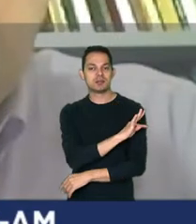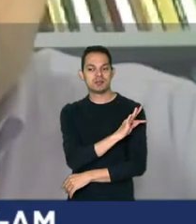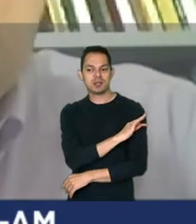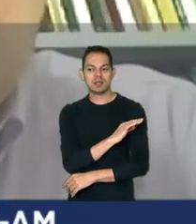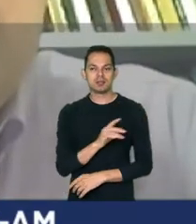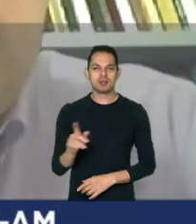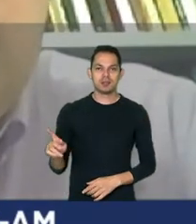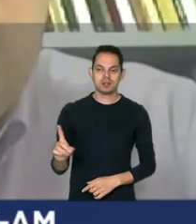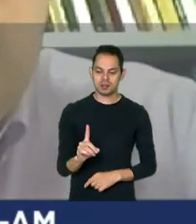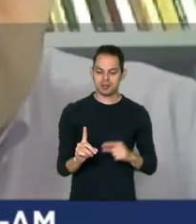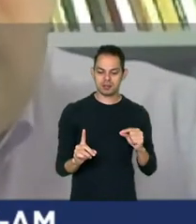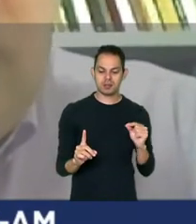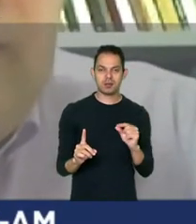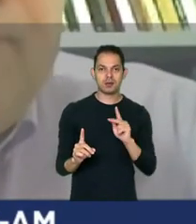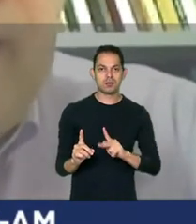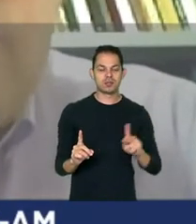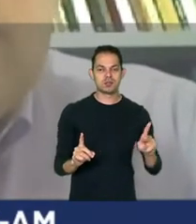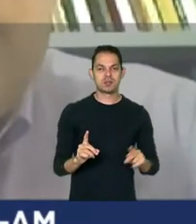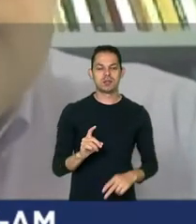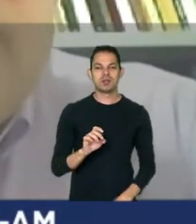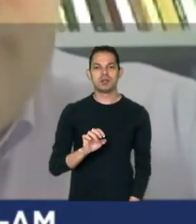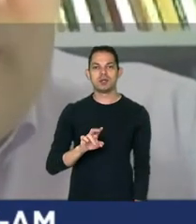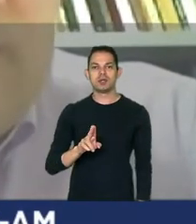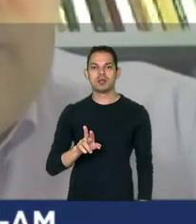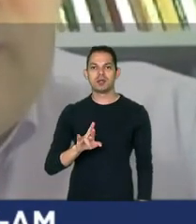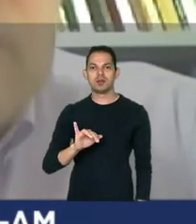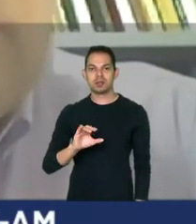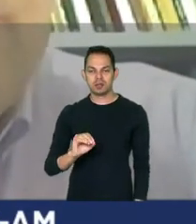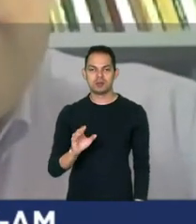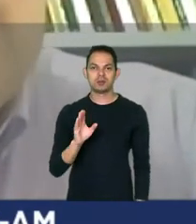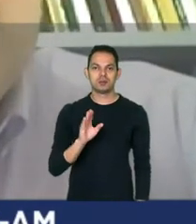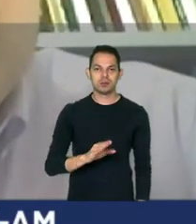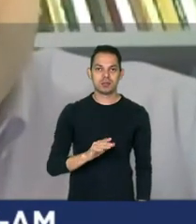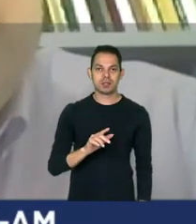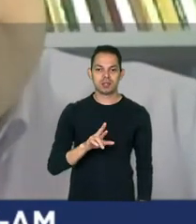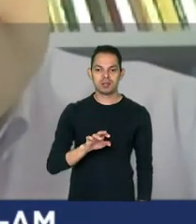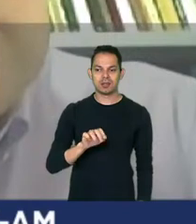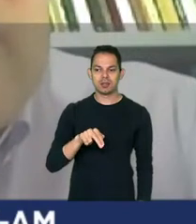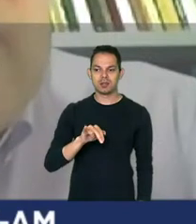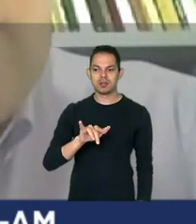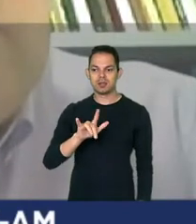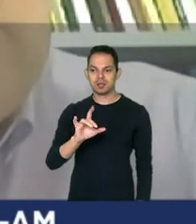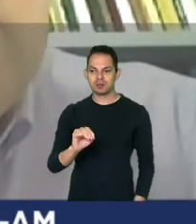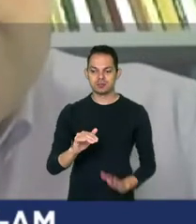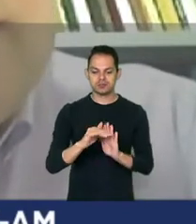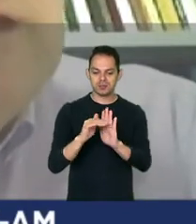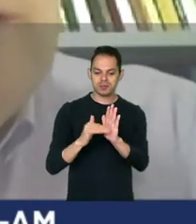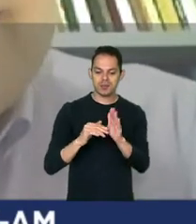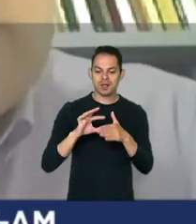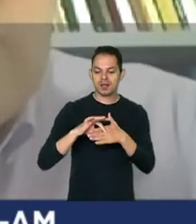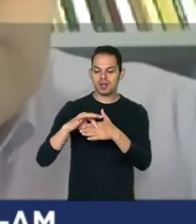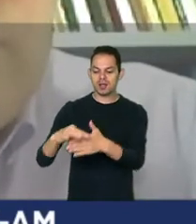PROFESSORES DAS ESCOLAS TÉ CNICAS, AQUI NO PESSOA DO PROFESSOR EURICO, PROFESSOR RENILDO E A PAUTA QUE JÁ FOI ENCAMINHADA PARA O MINISTÉRIO